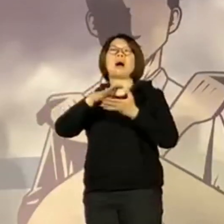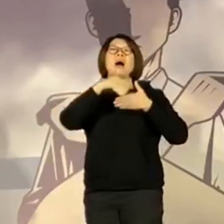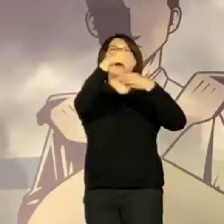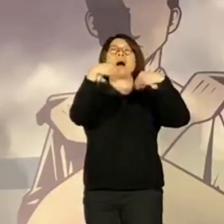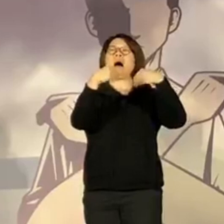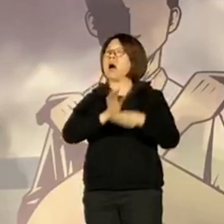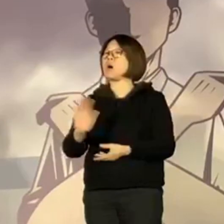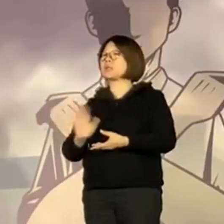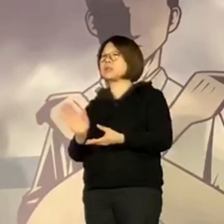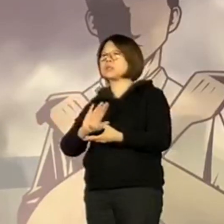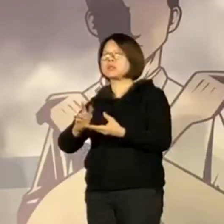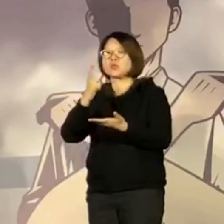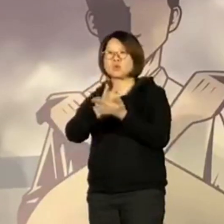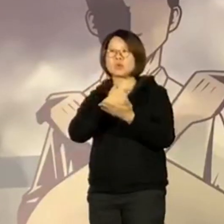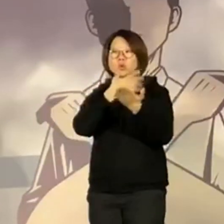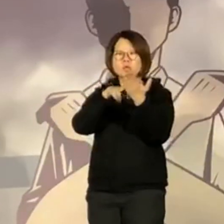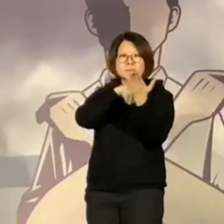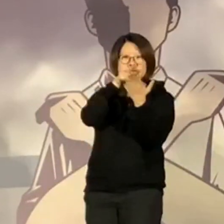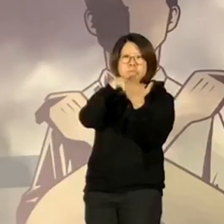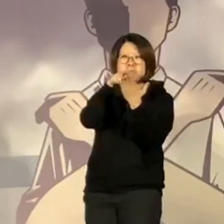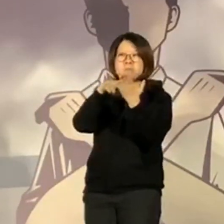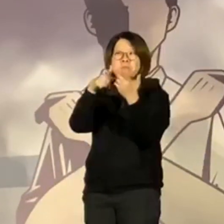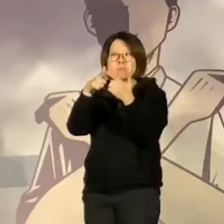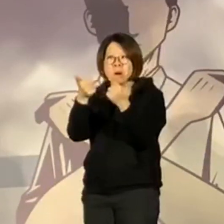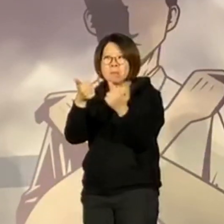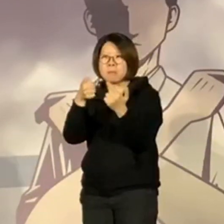我們的學生 我們的家長如果真有問題的話